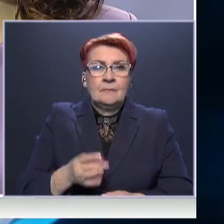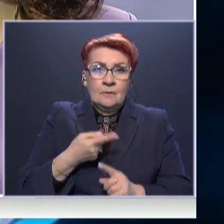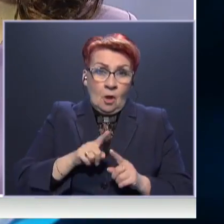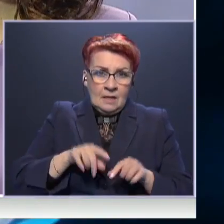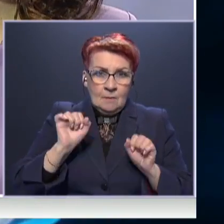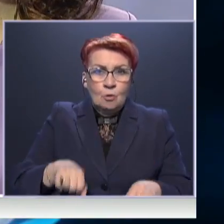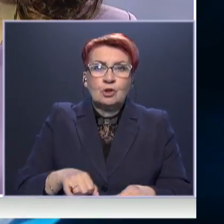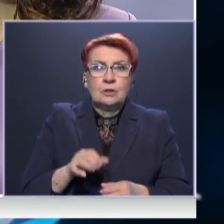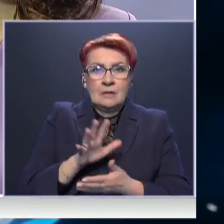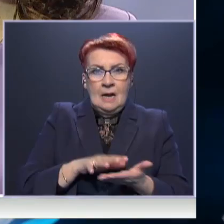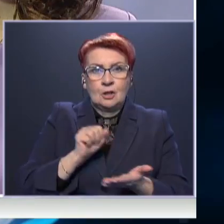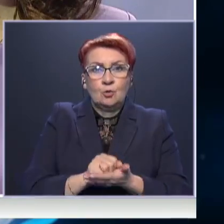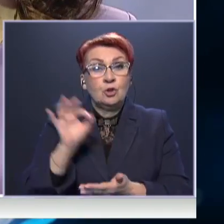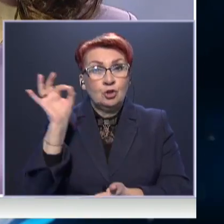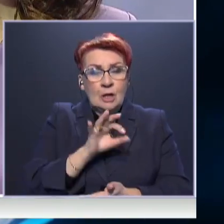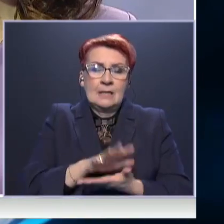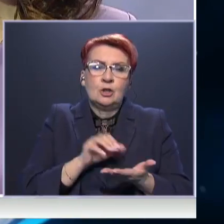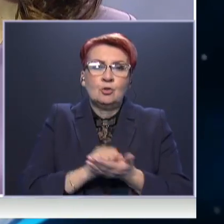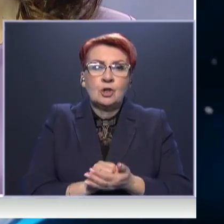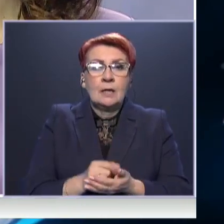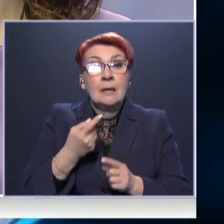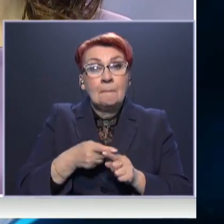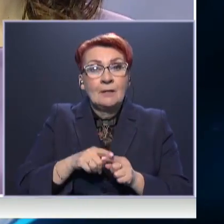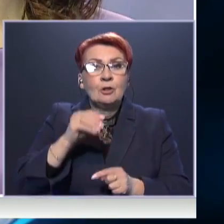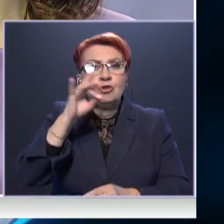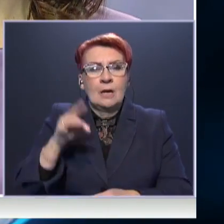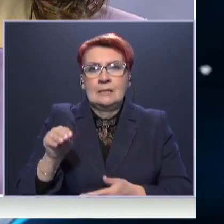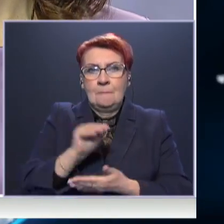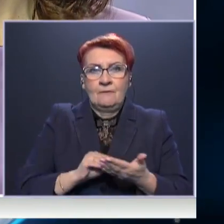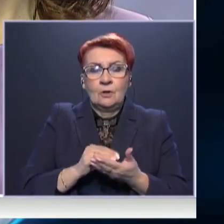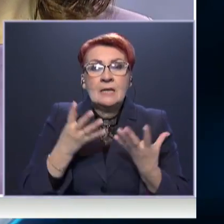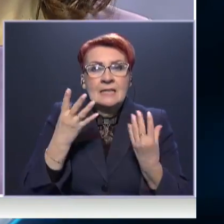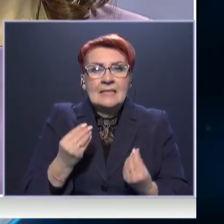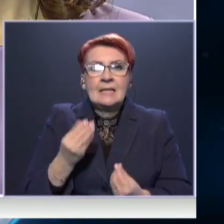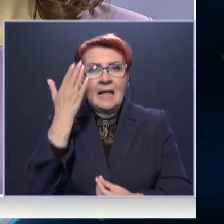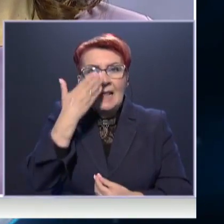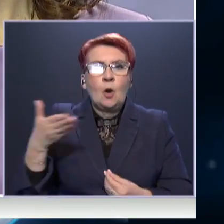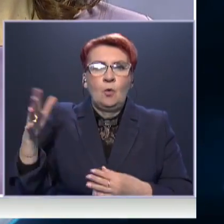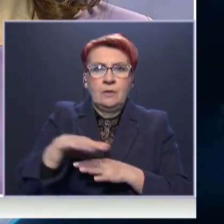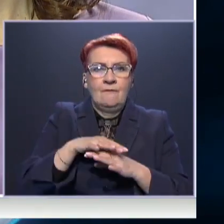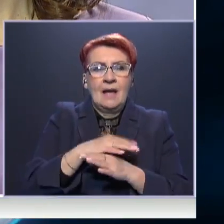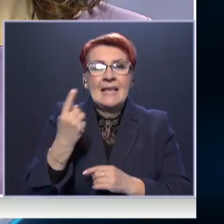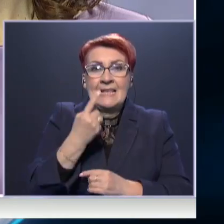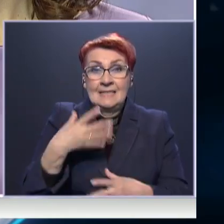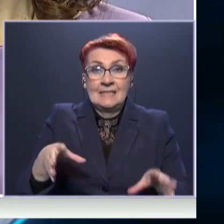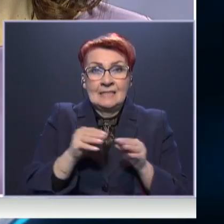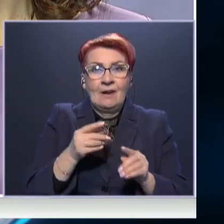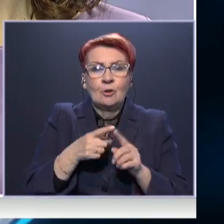и очень часто разрушает поэтому еще раз повторюсь День народного единства который подкреплен духовным